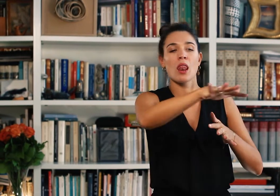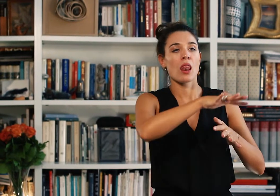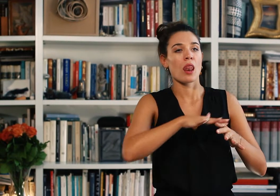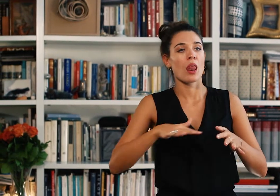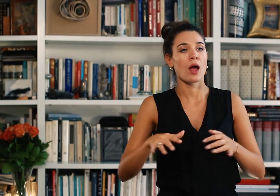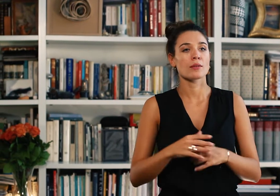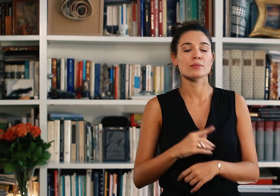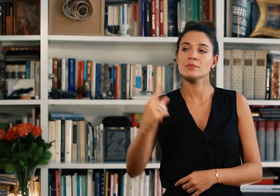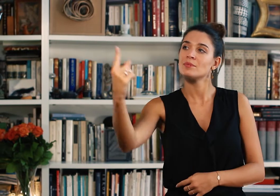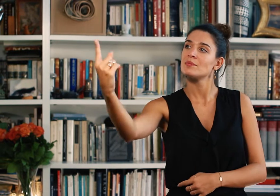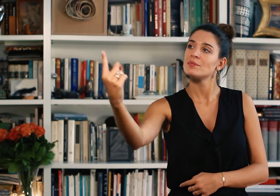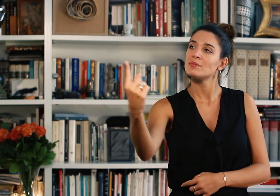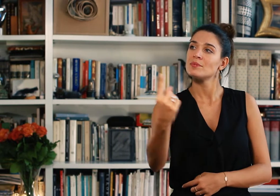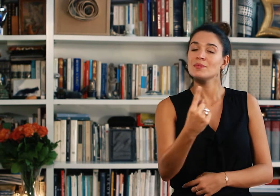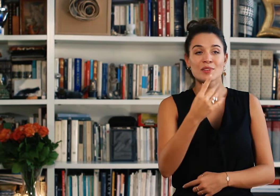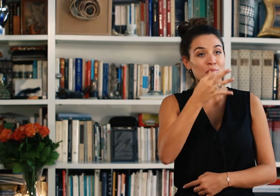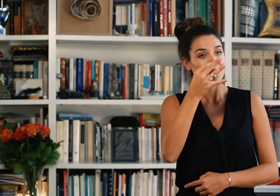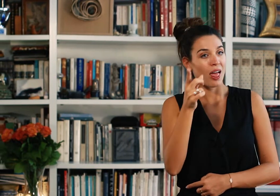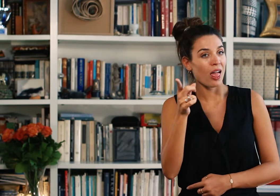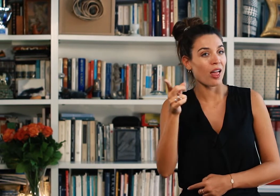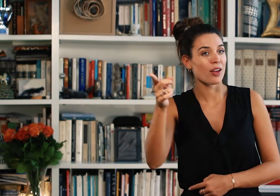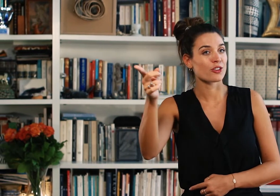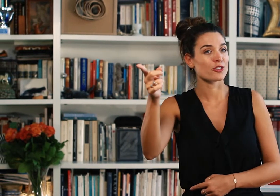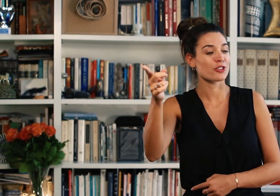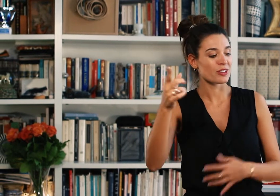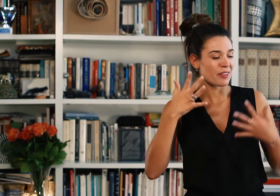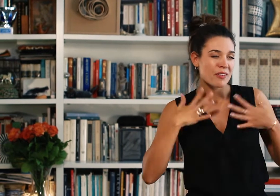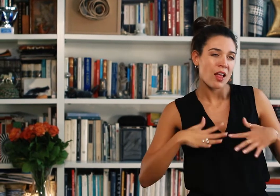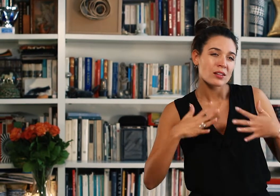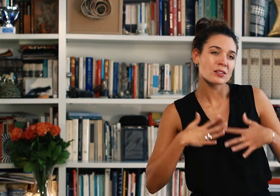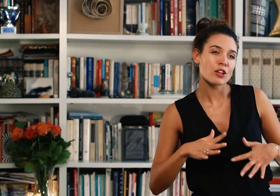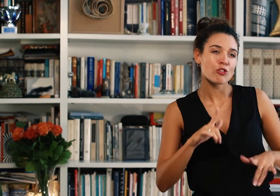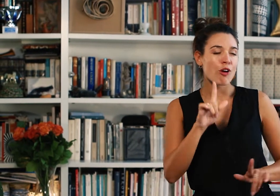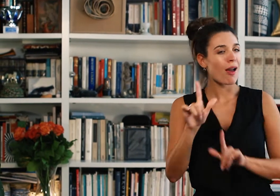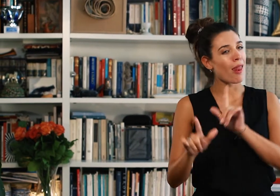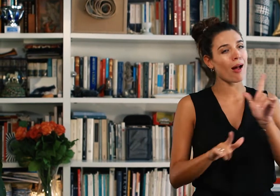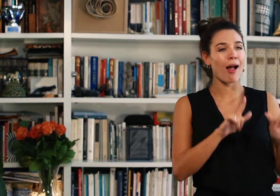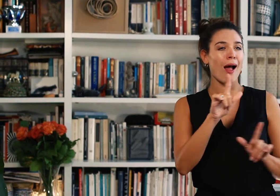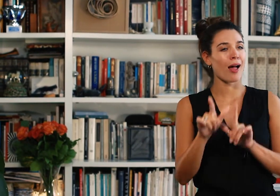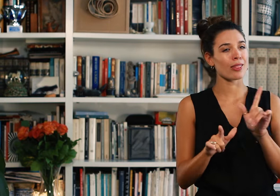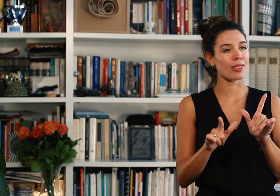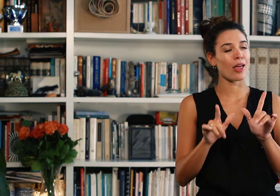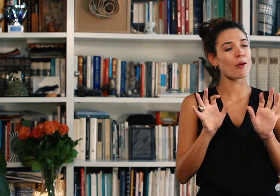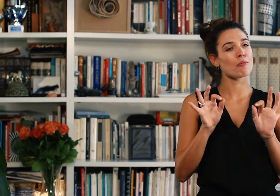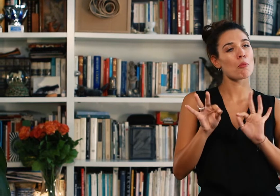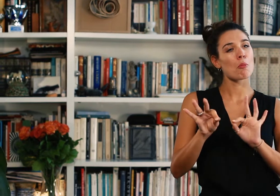Madame Blanche arrivò vestita di un abito molto elegante e molto francese, aveva i capelli che le scendevano sulle spalle, come voleva la moda parigina.